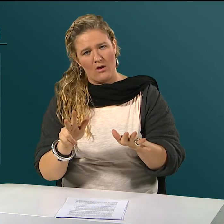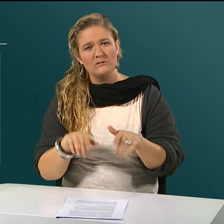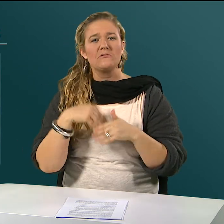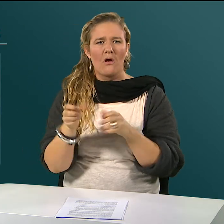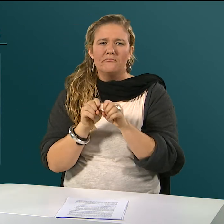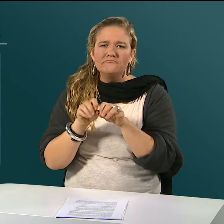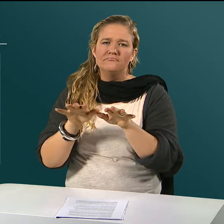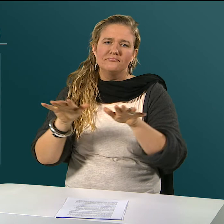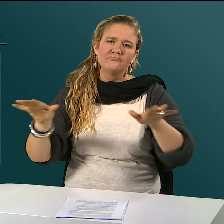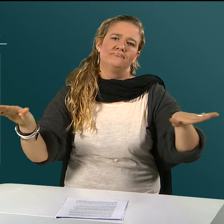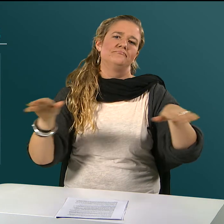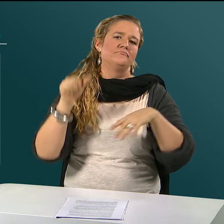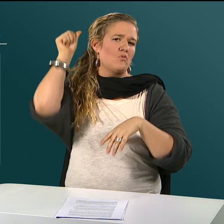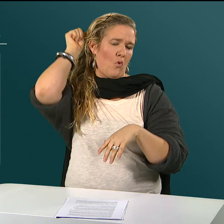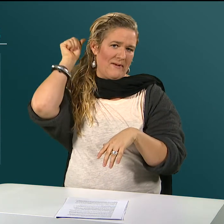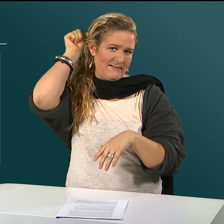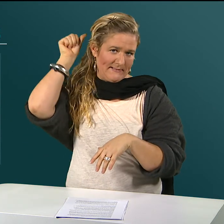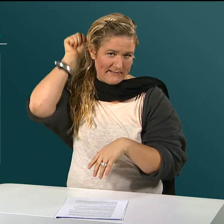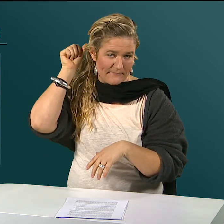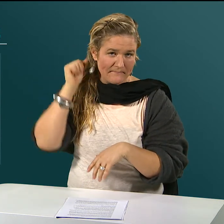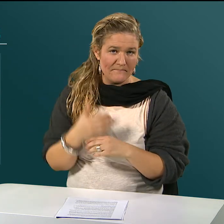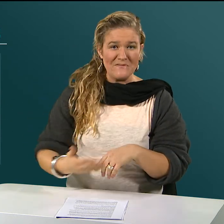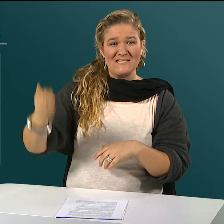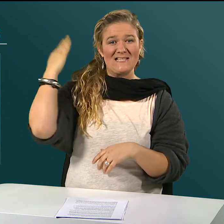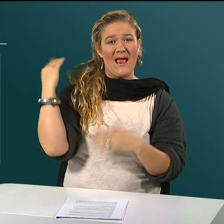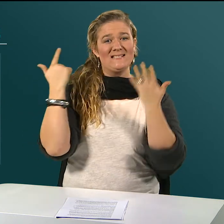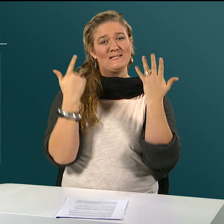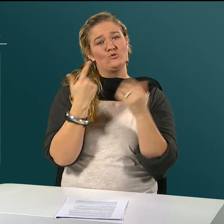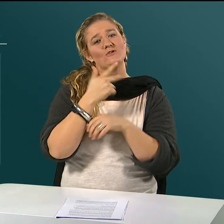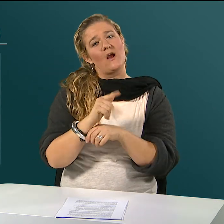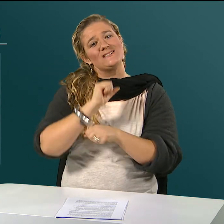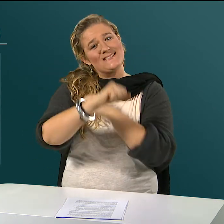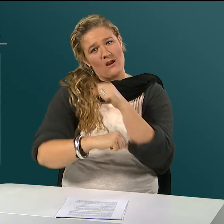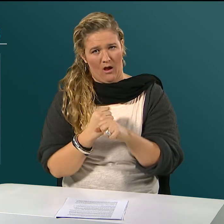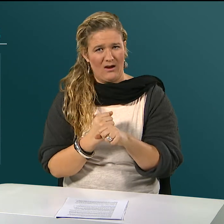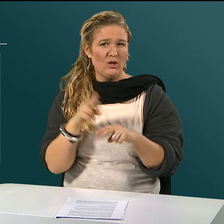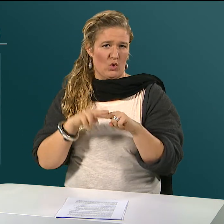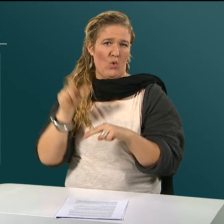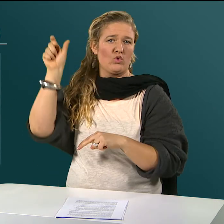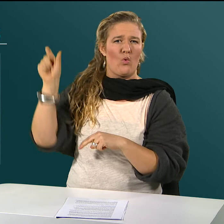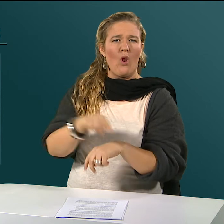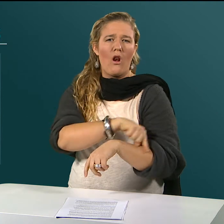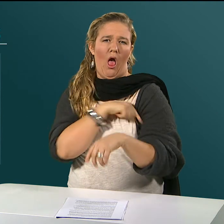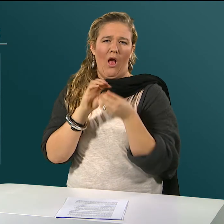und immer mehr Menschen warden operiert. Dr. House brauchte 27 Jahren